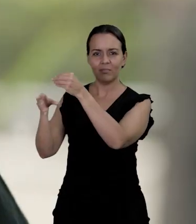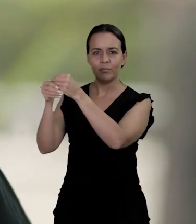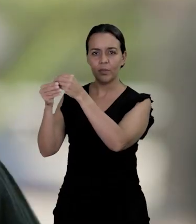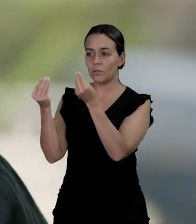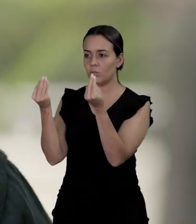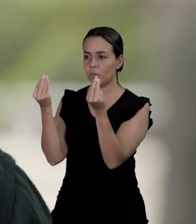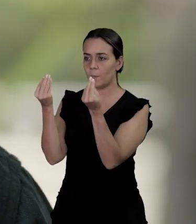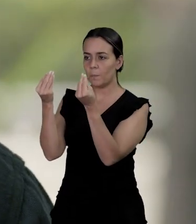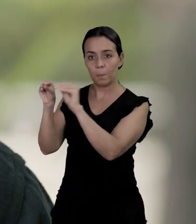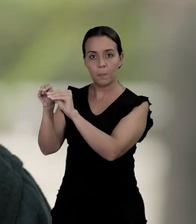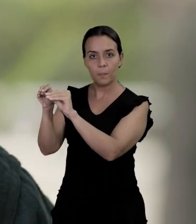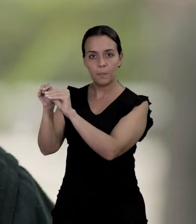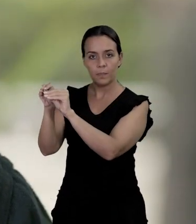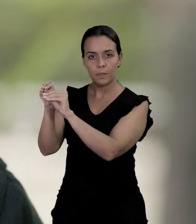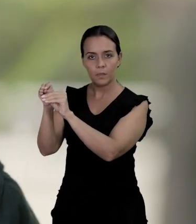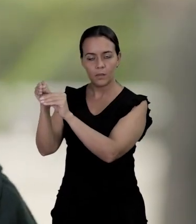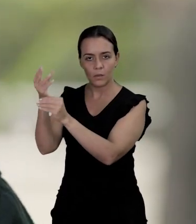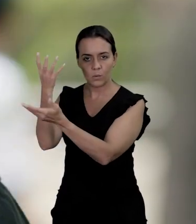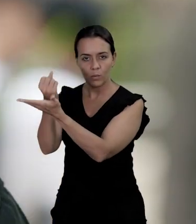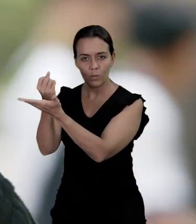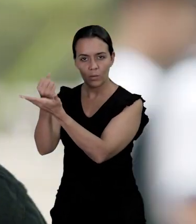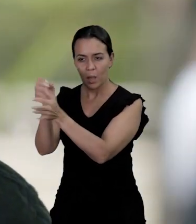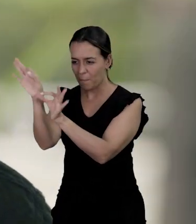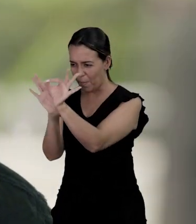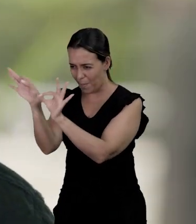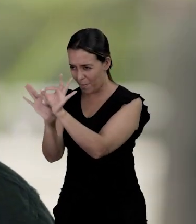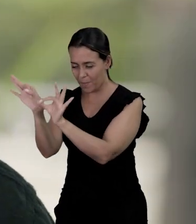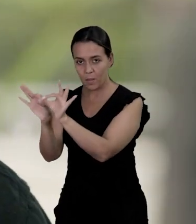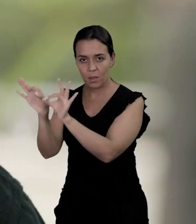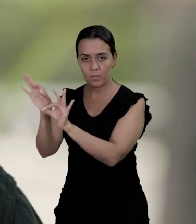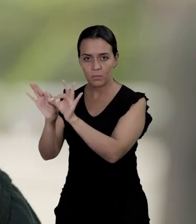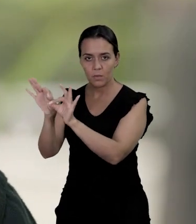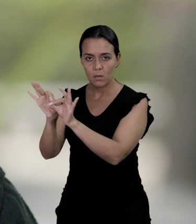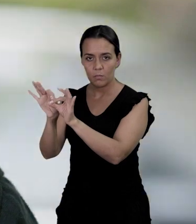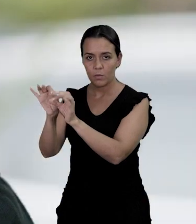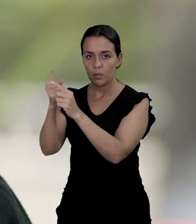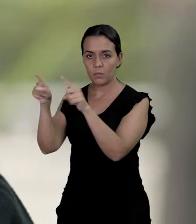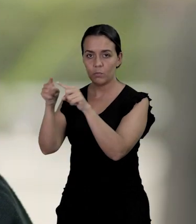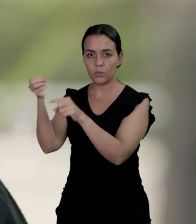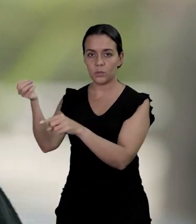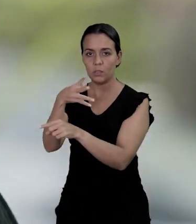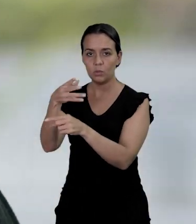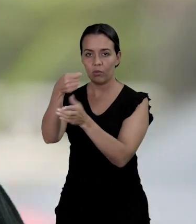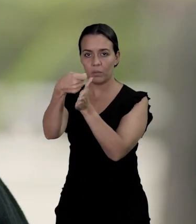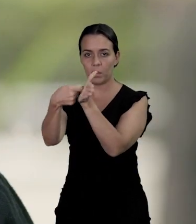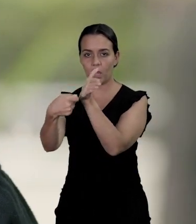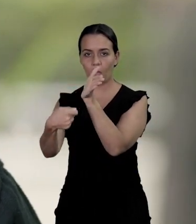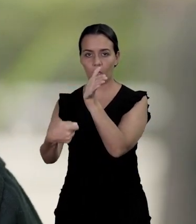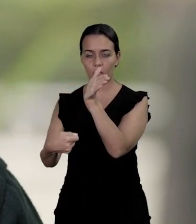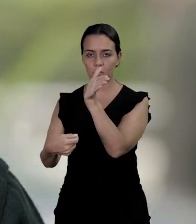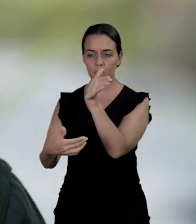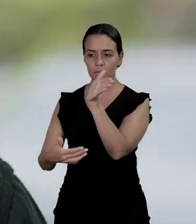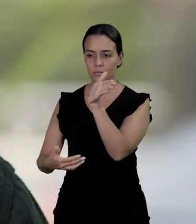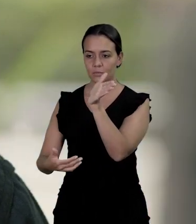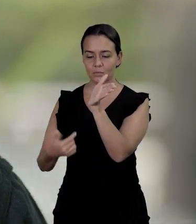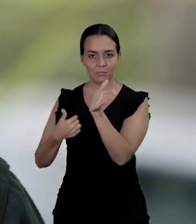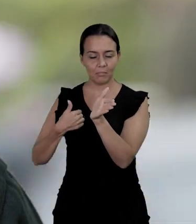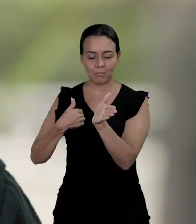Então, acho que sempre cai nessa coisa da serventia, o que você pode oferecer com a arte para a sociedade,